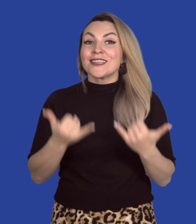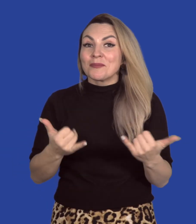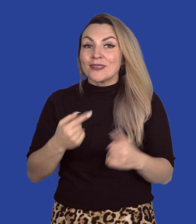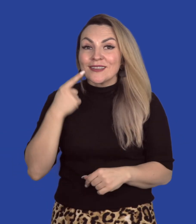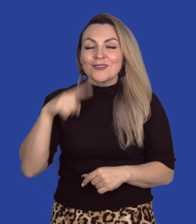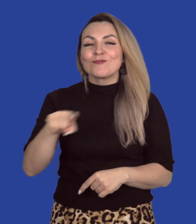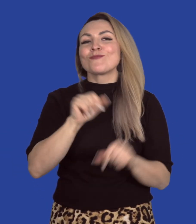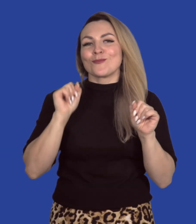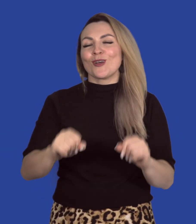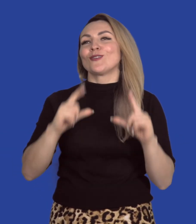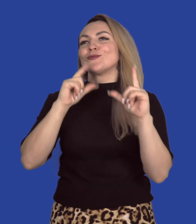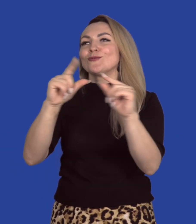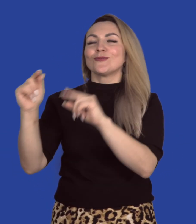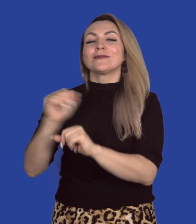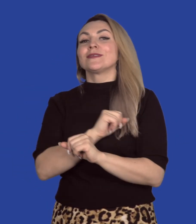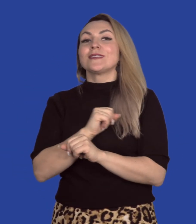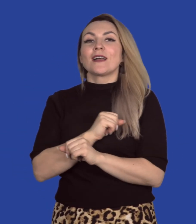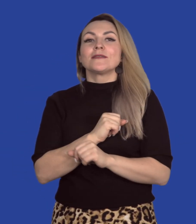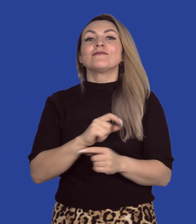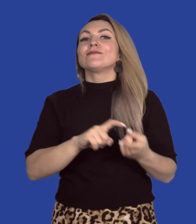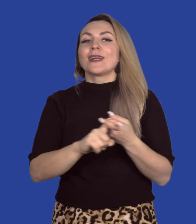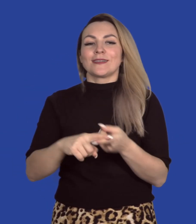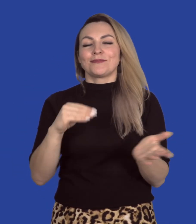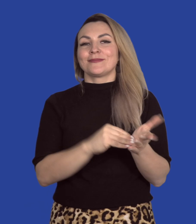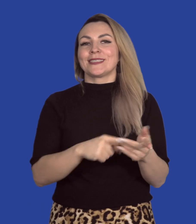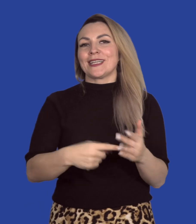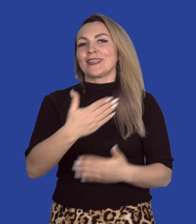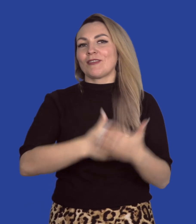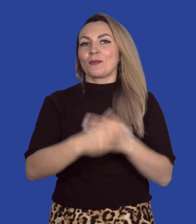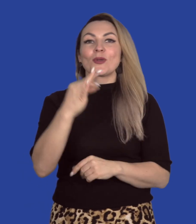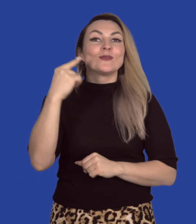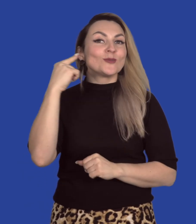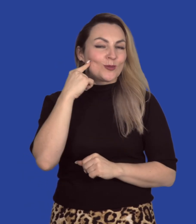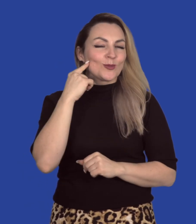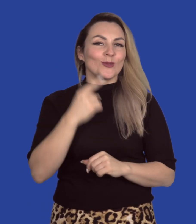Сейчас путевки в санатории можно получать как инвалид по слуху.